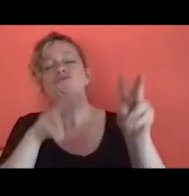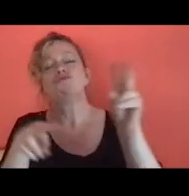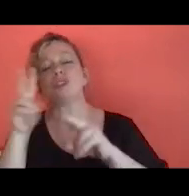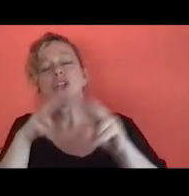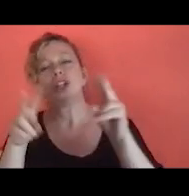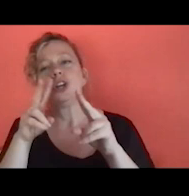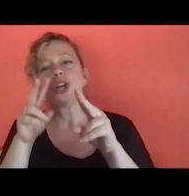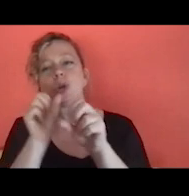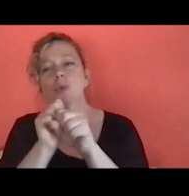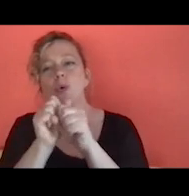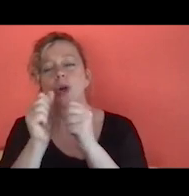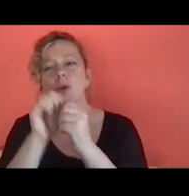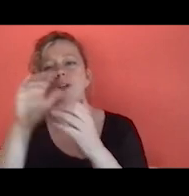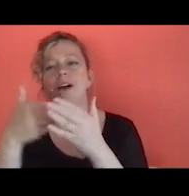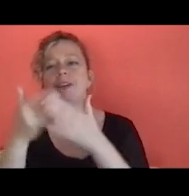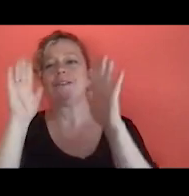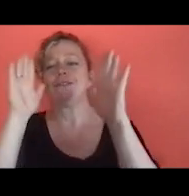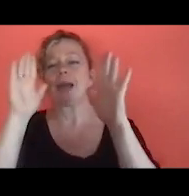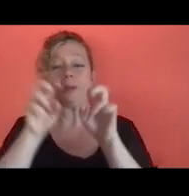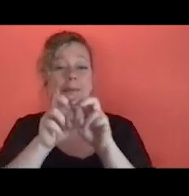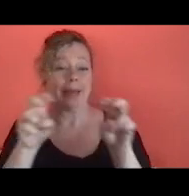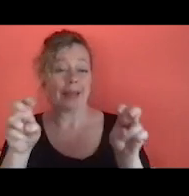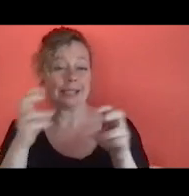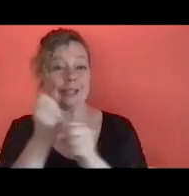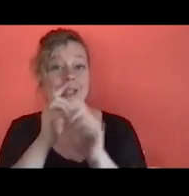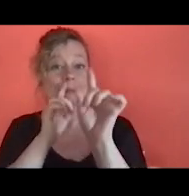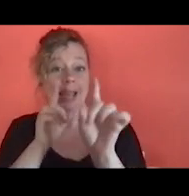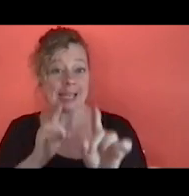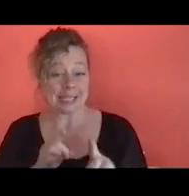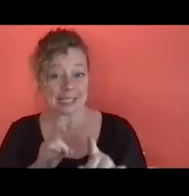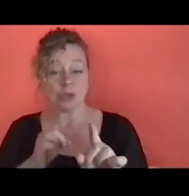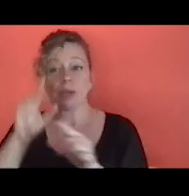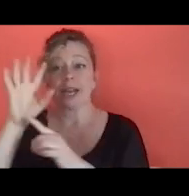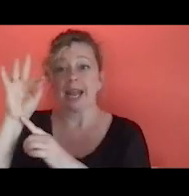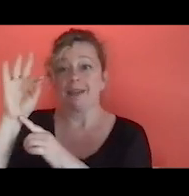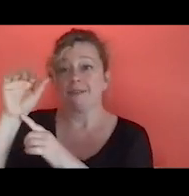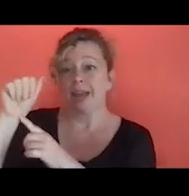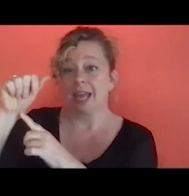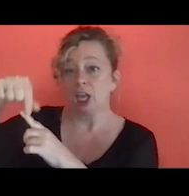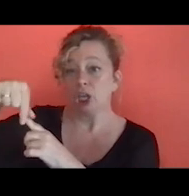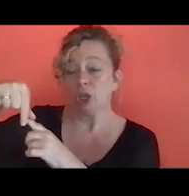Trabajaré con todos nuestros fabulosos panelistas para obtener algunas respuestas y obtener un documento de preguntas frecuentes en el sitio web